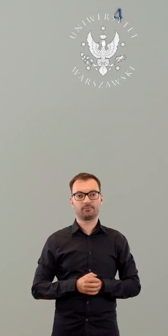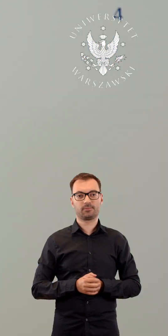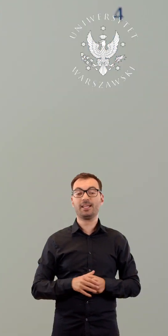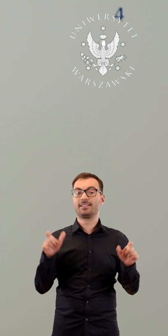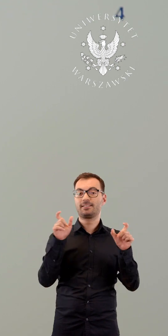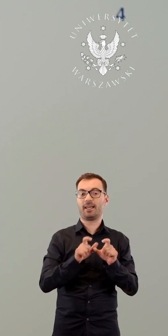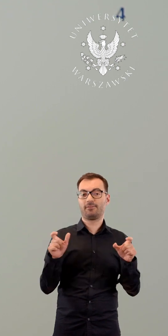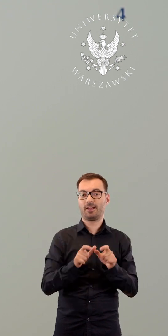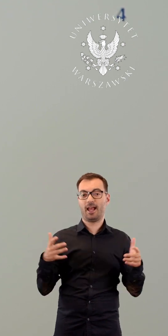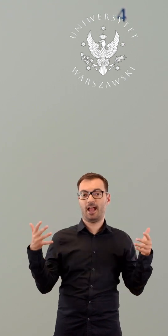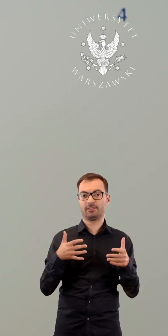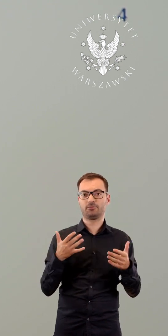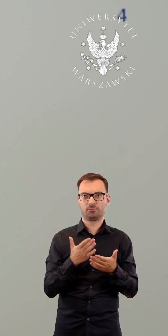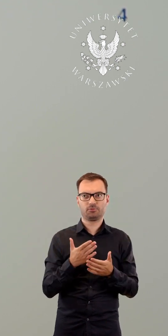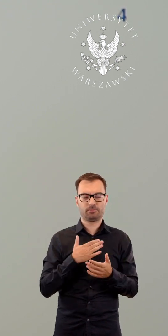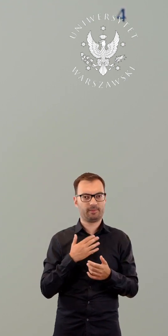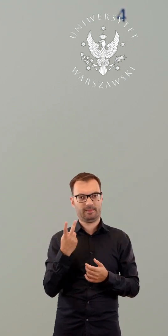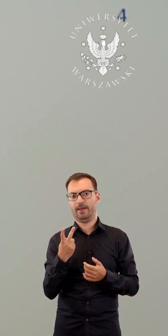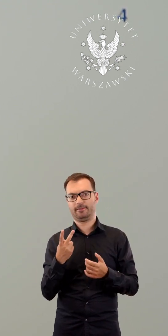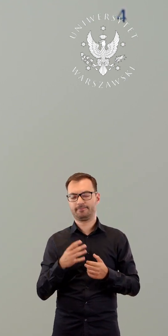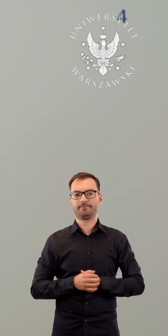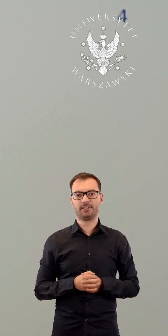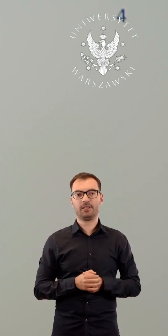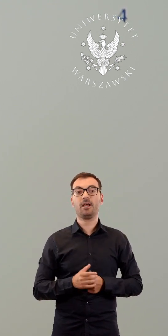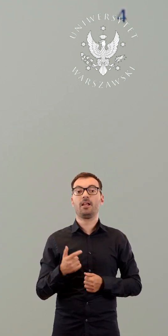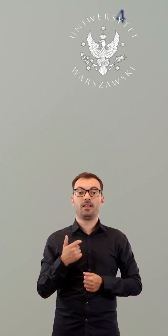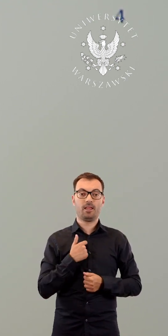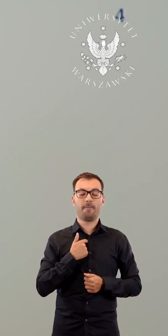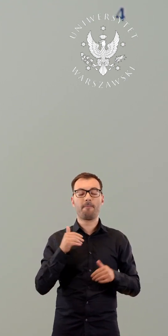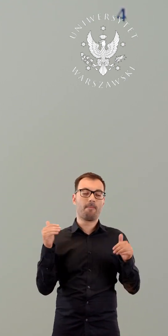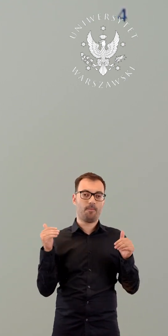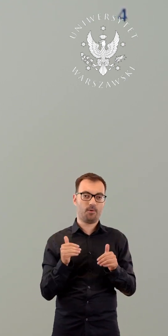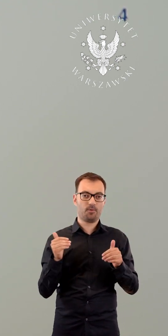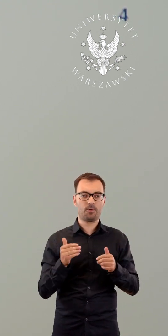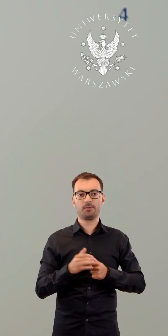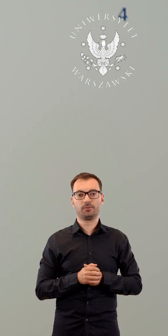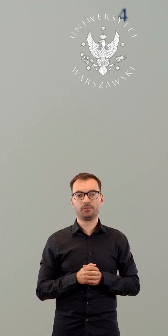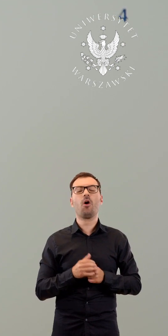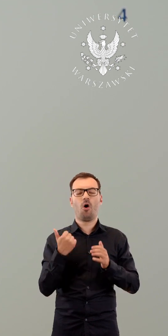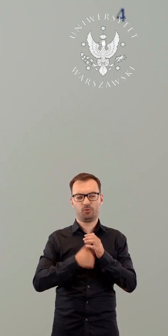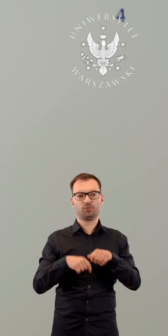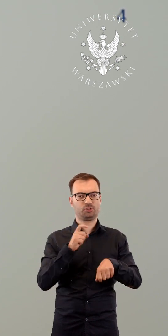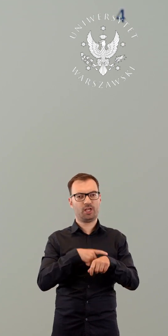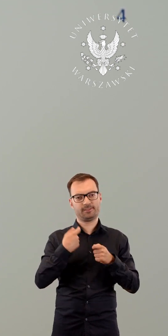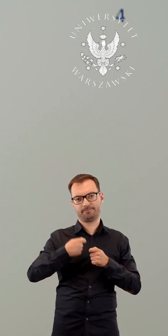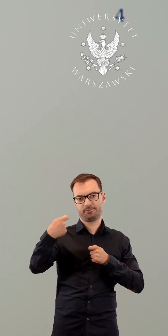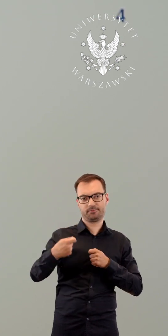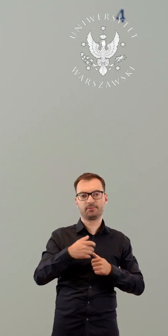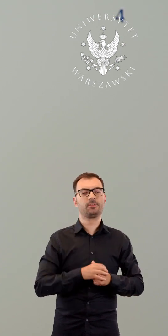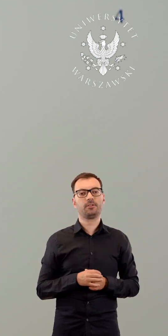Na egzaminach certyfikacyjnych, bo zdałem ich dwa, miałem możliwość oprócz przedłużenia czasu